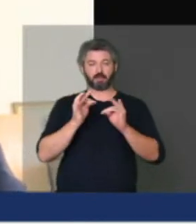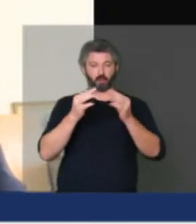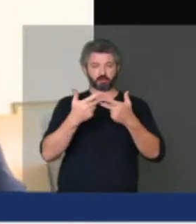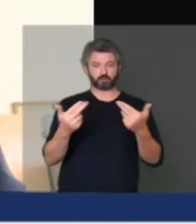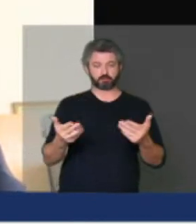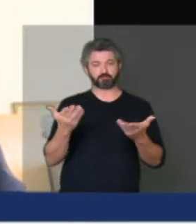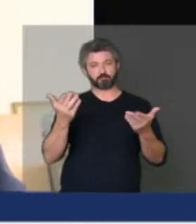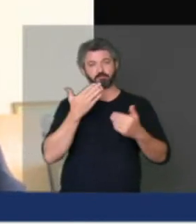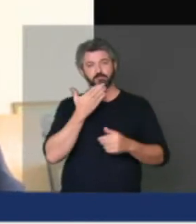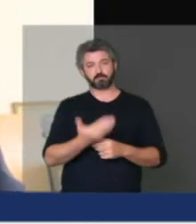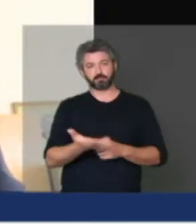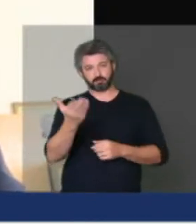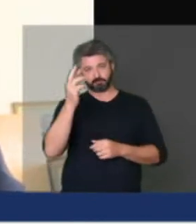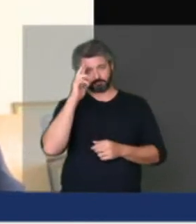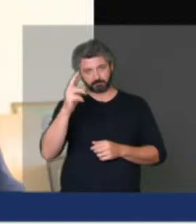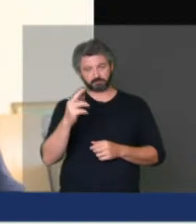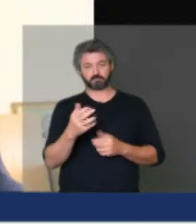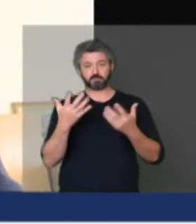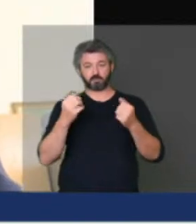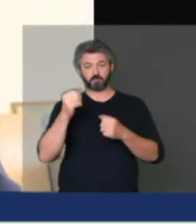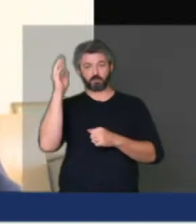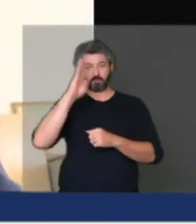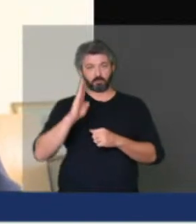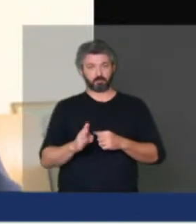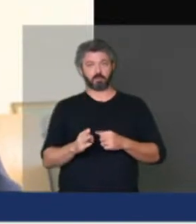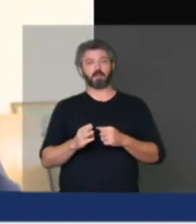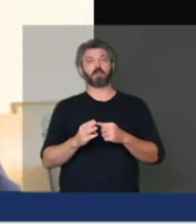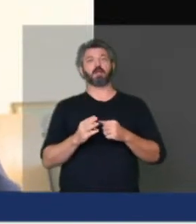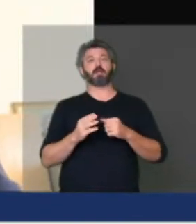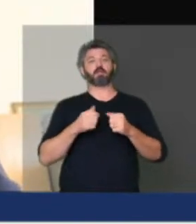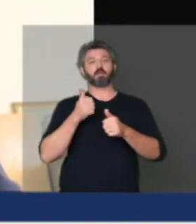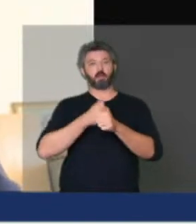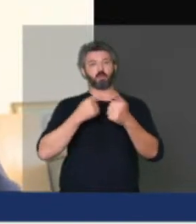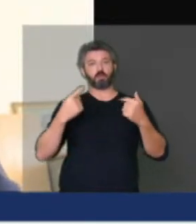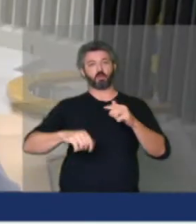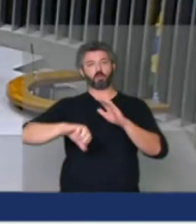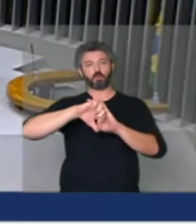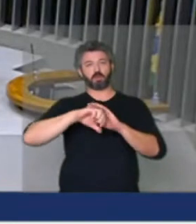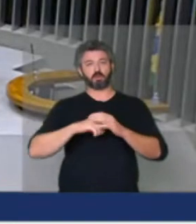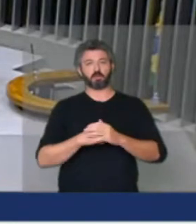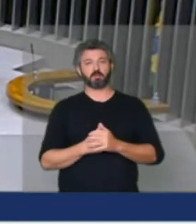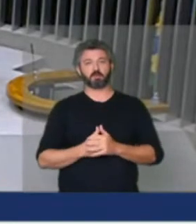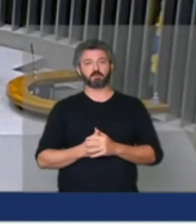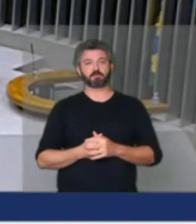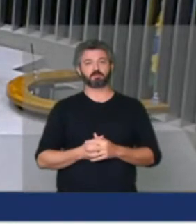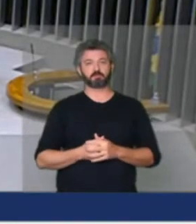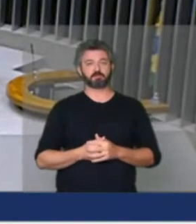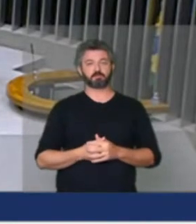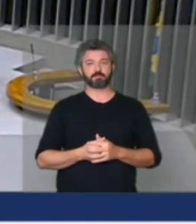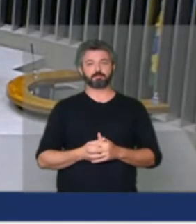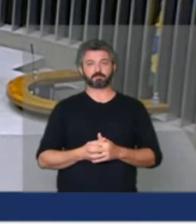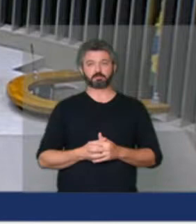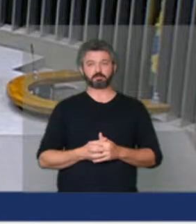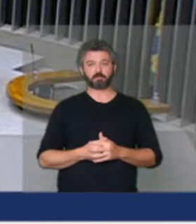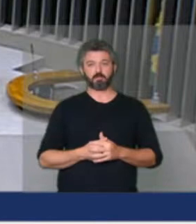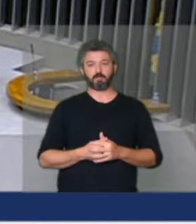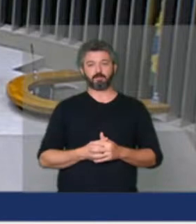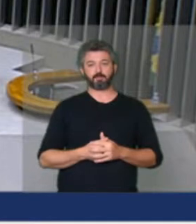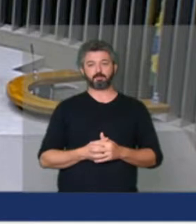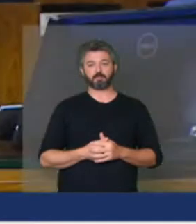DO BRASIL AO COMBATE AOS CRIMES CIBERNÉTICOS. PRC [PRESIDENTE]: OK, DEPUTADO RUBENS BUENO. NÃO